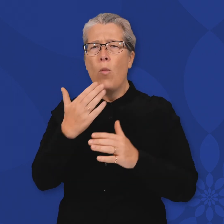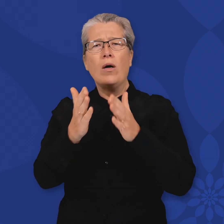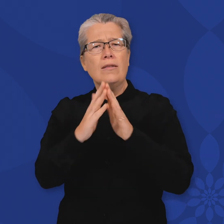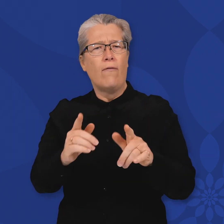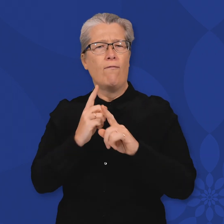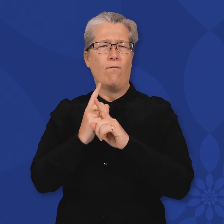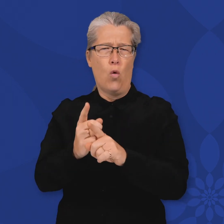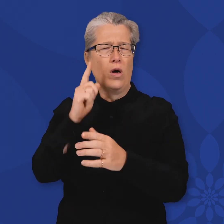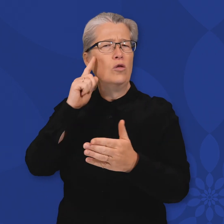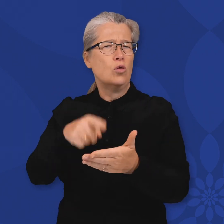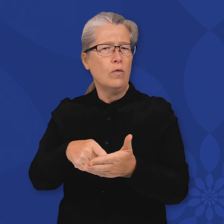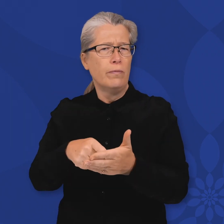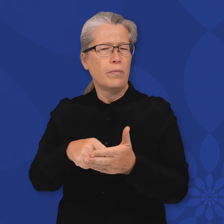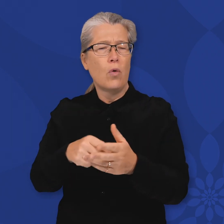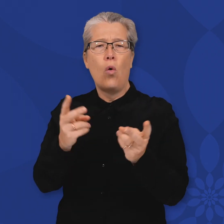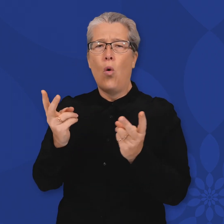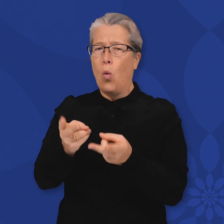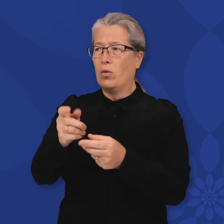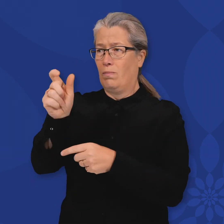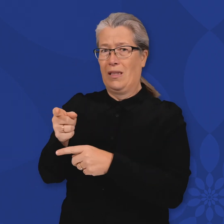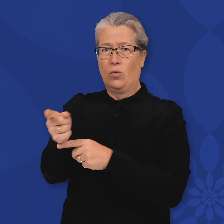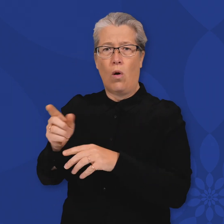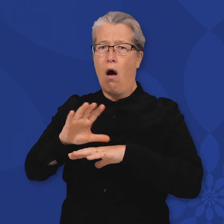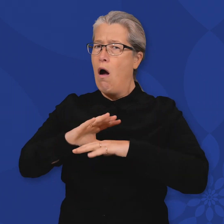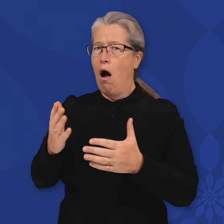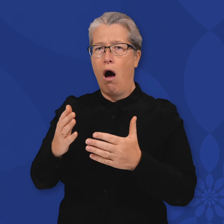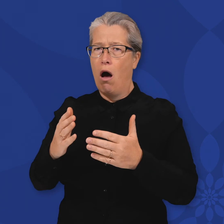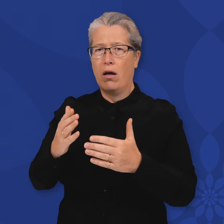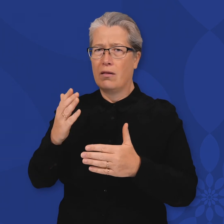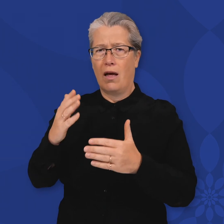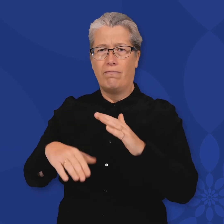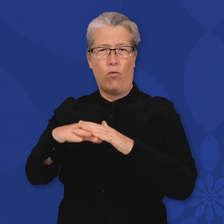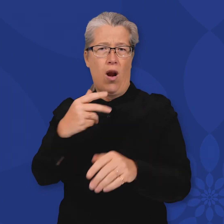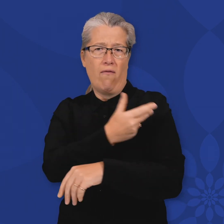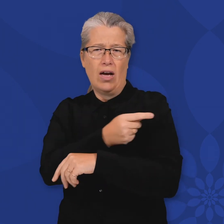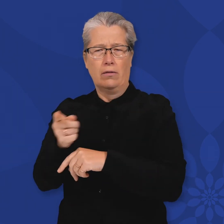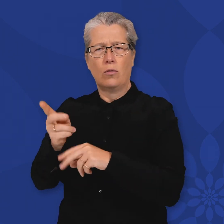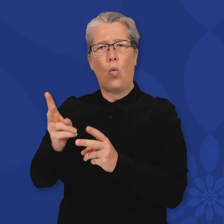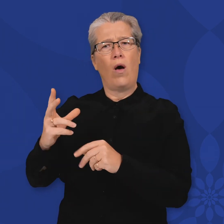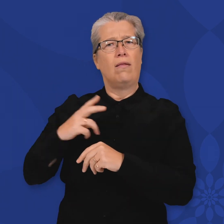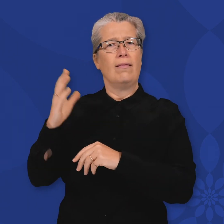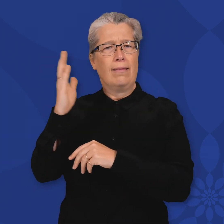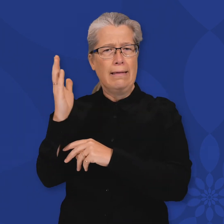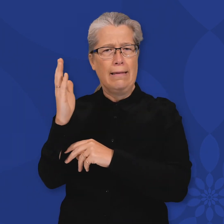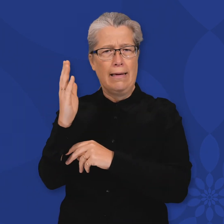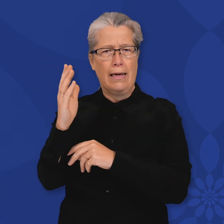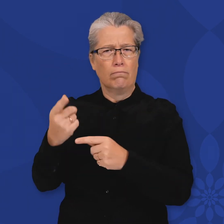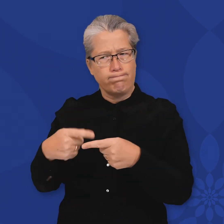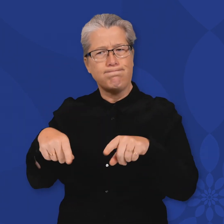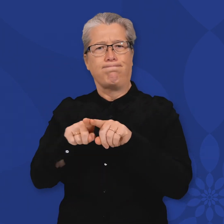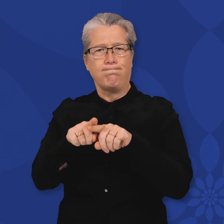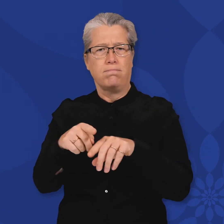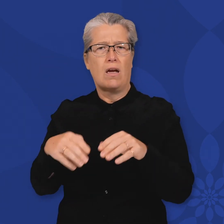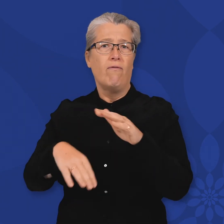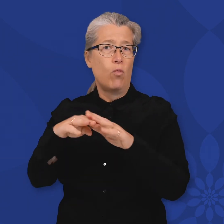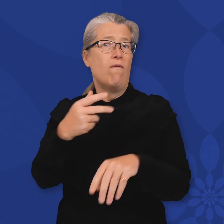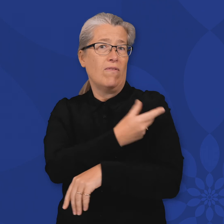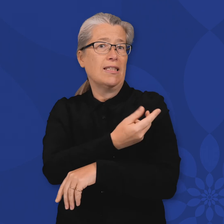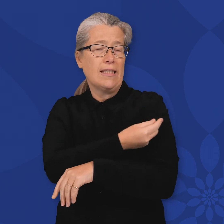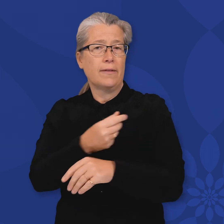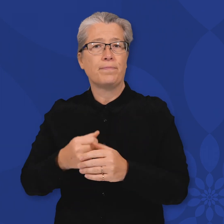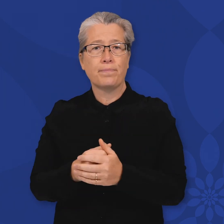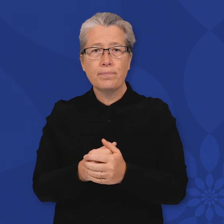på ett ändamålsenligt sätt och för att ovaccinerade anställda ska hinna vaccinera sig.